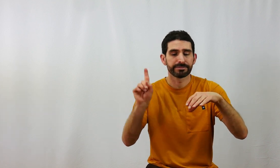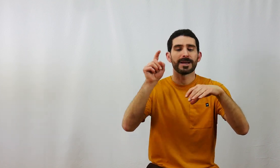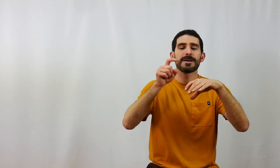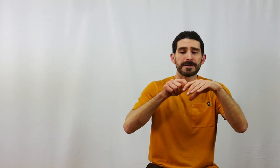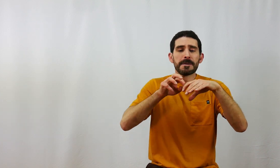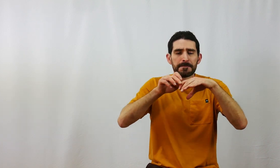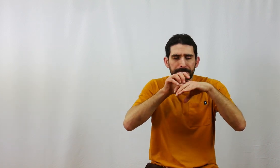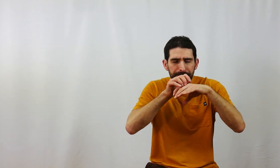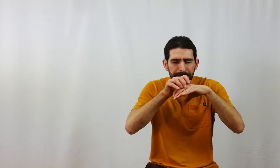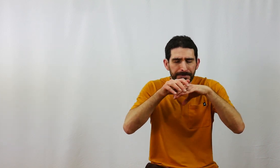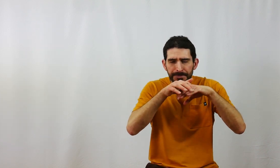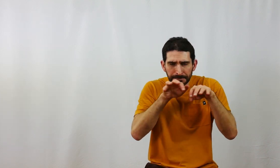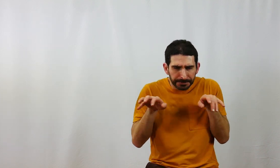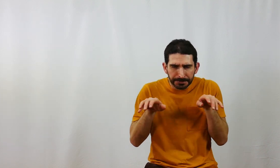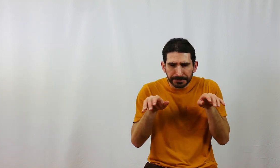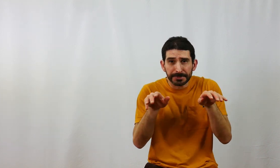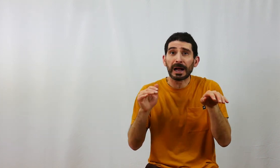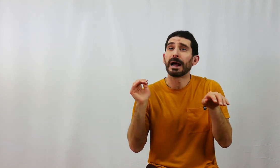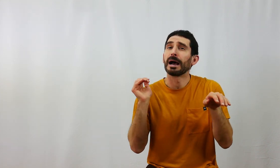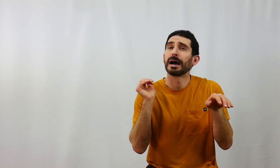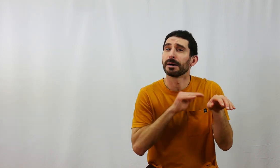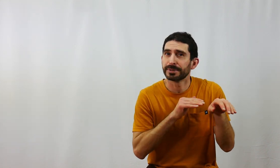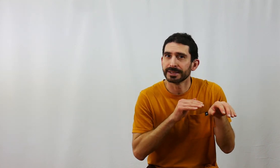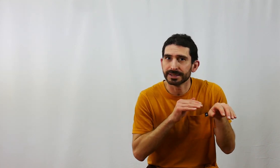Par contre, il rampe rapidement.